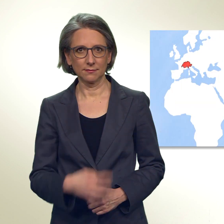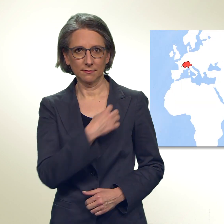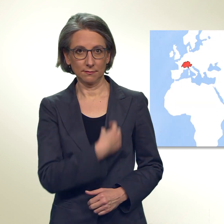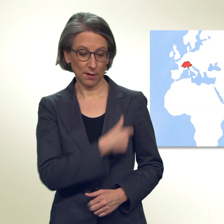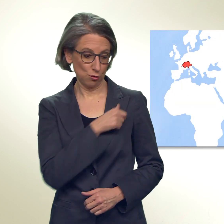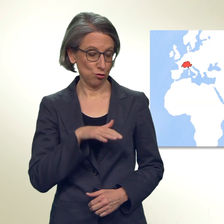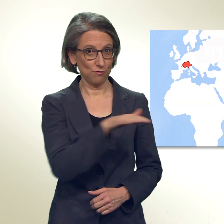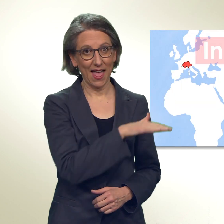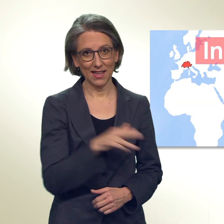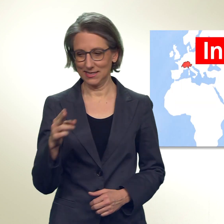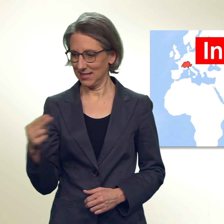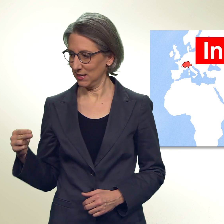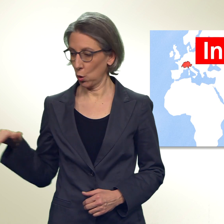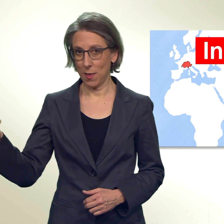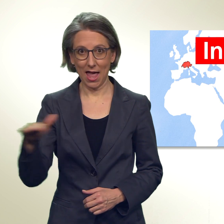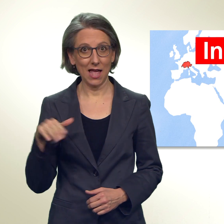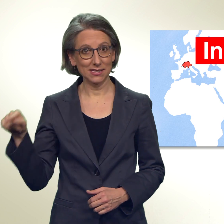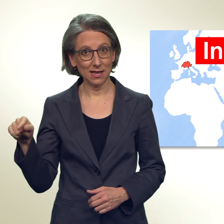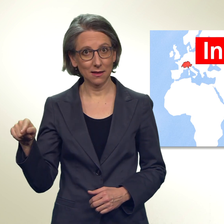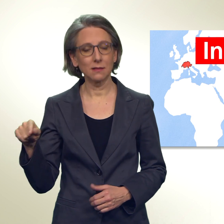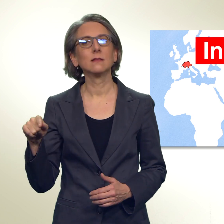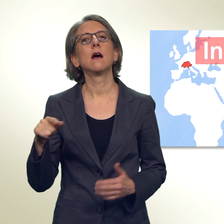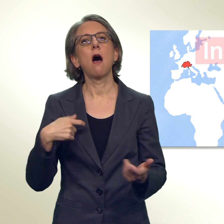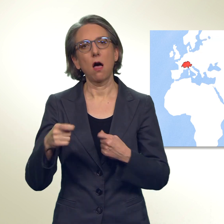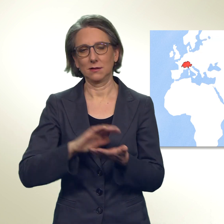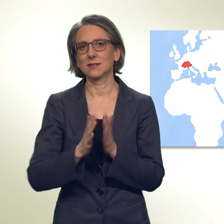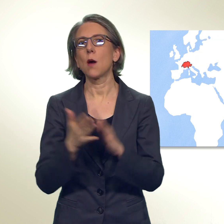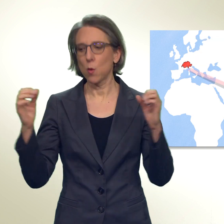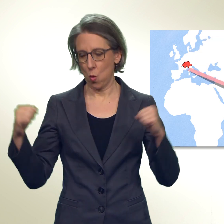Die Schweiz hat mit Indonesien ein Handelsabkommen abgeschlossen.